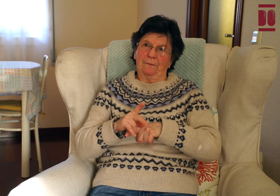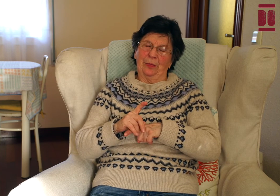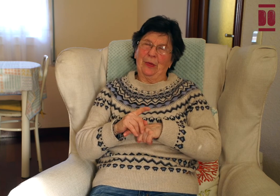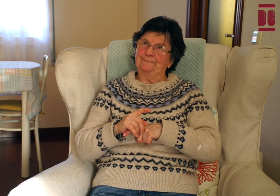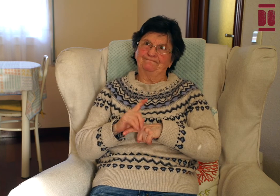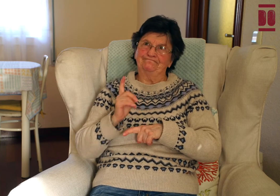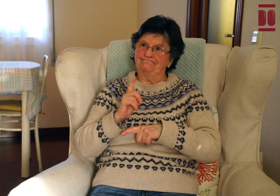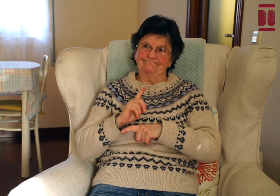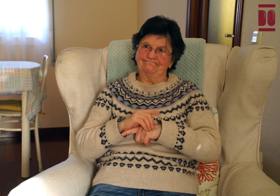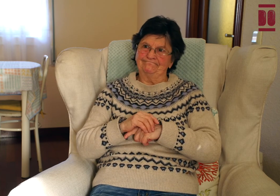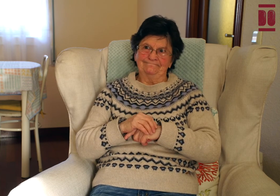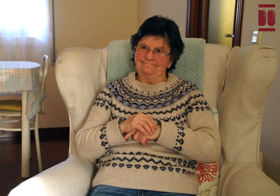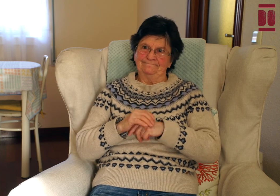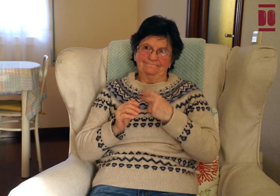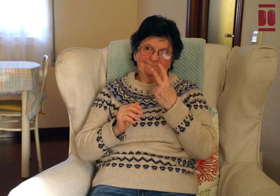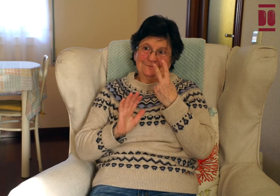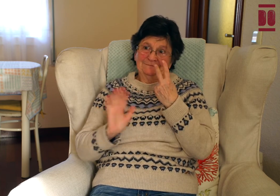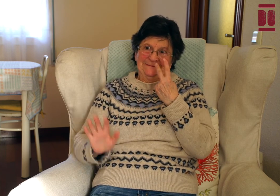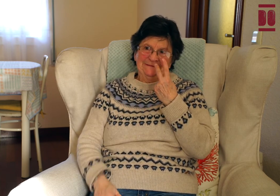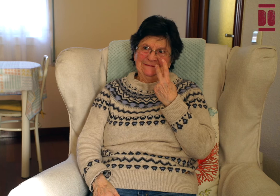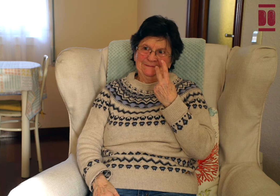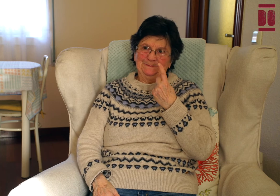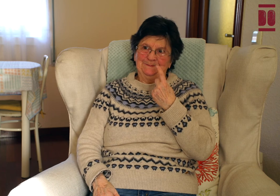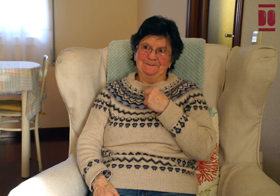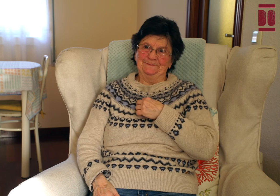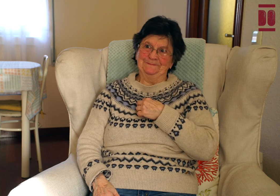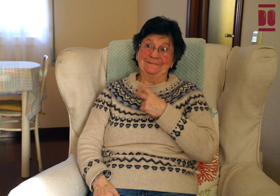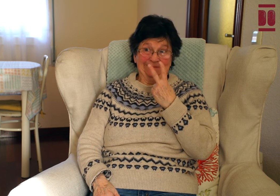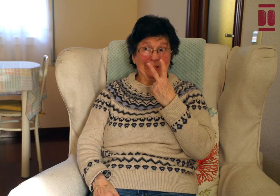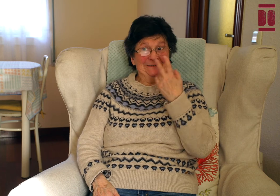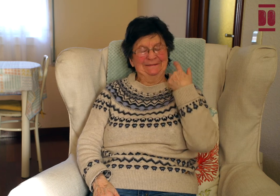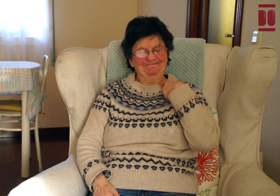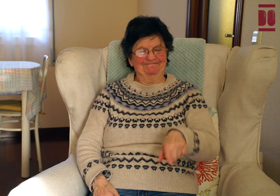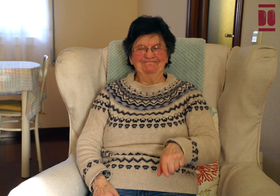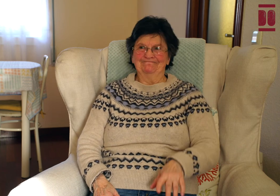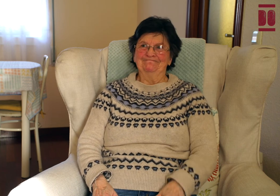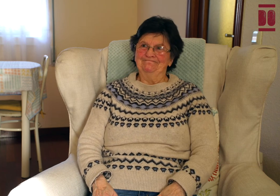No, no, esas dos cosas me he perdido.